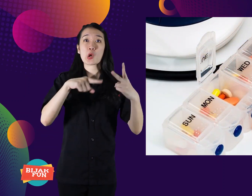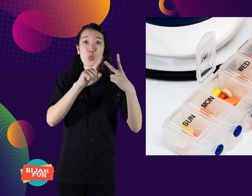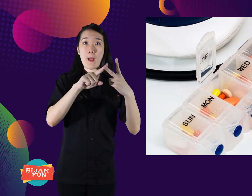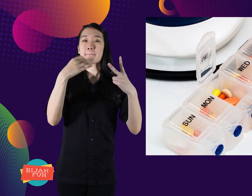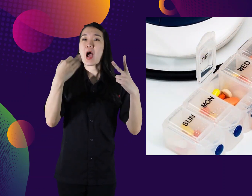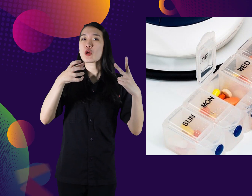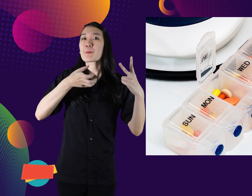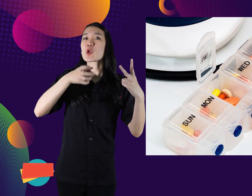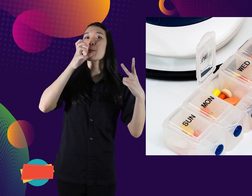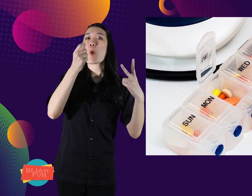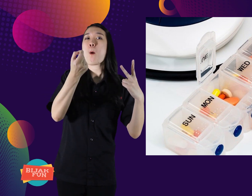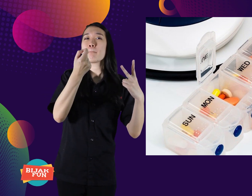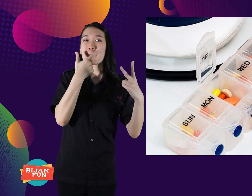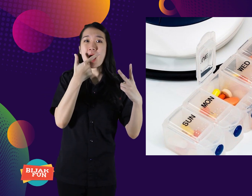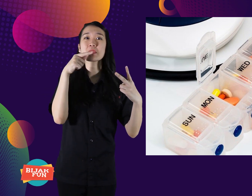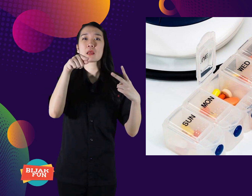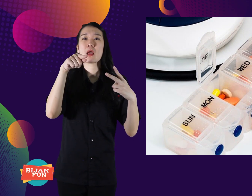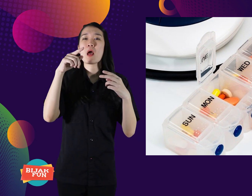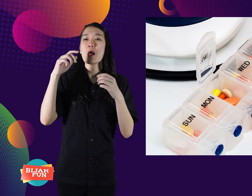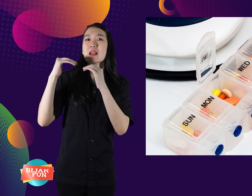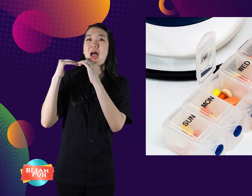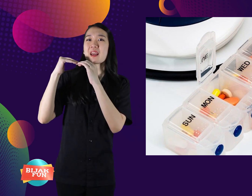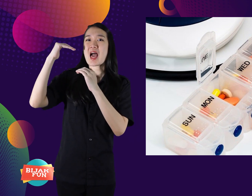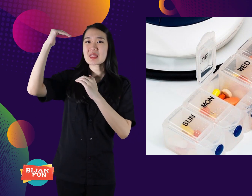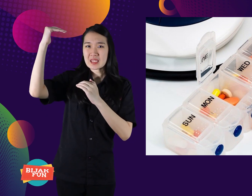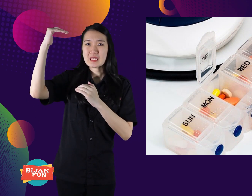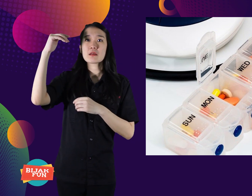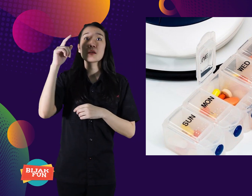Kedua, baru minum obat darah tinggi.